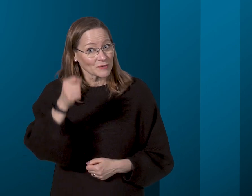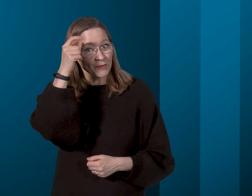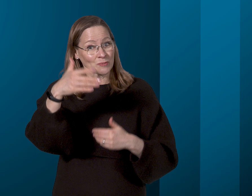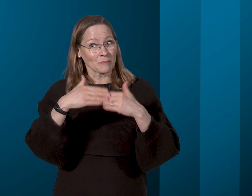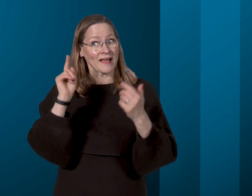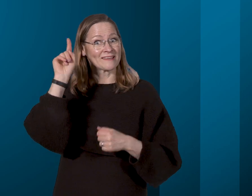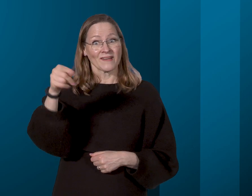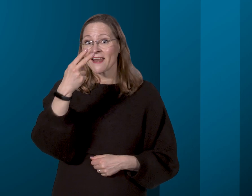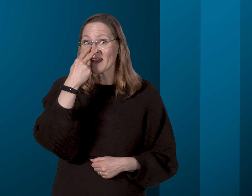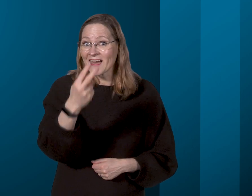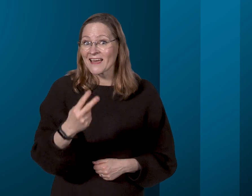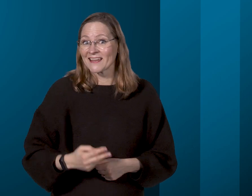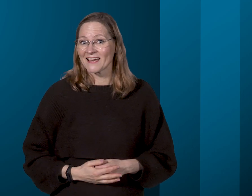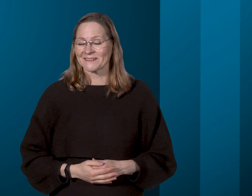Kulttuuripäivillä nähdään!